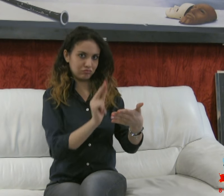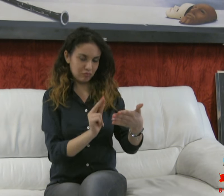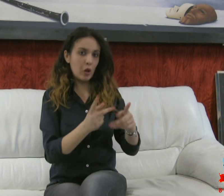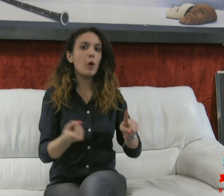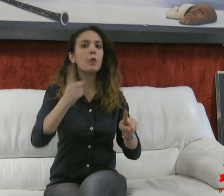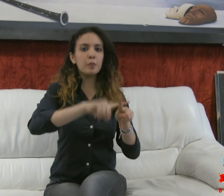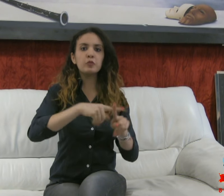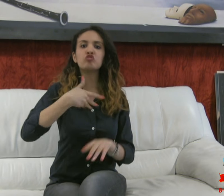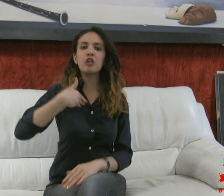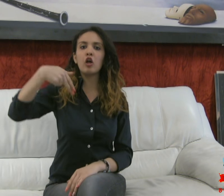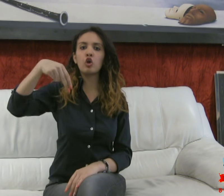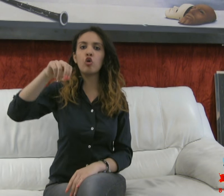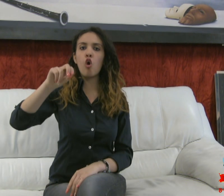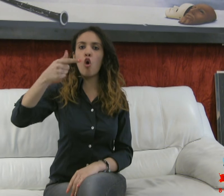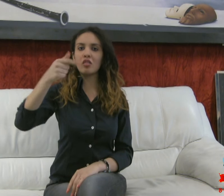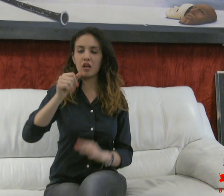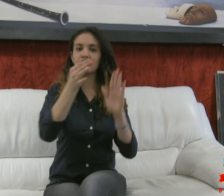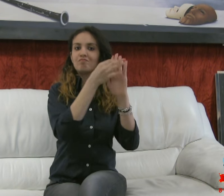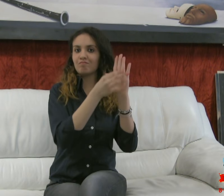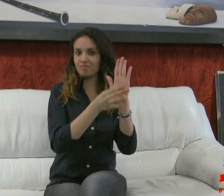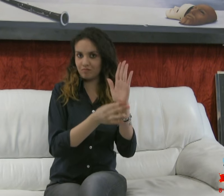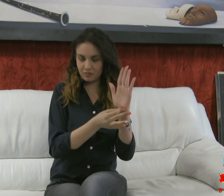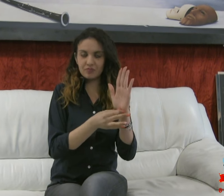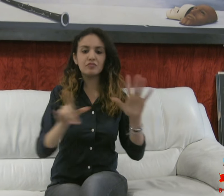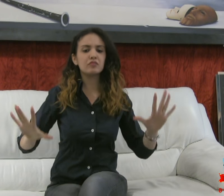bisogna compilarlo e leggere anche le note del regolamento.